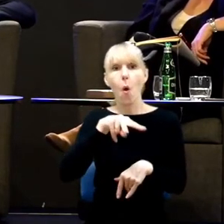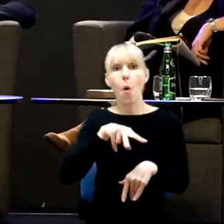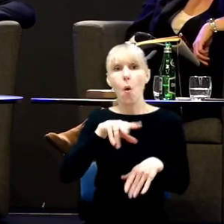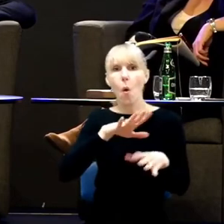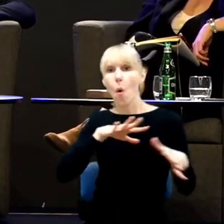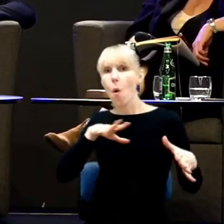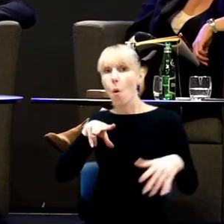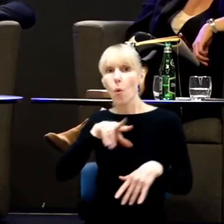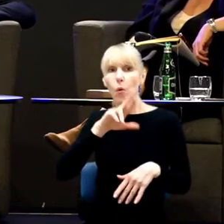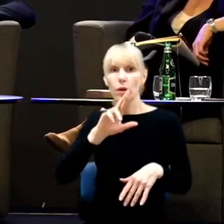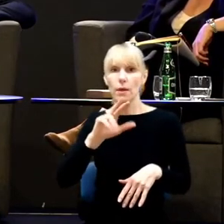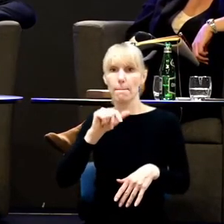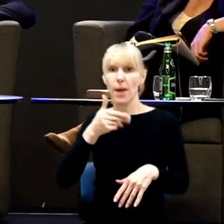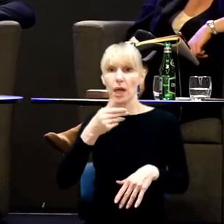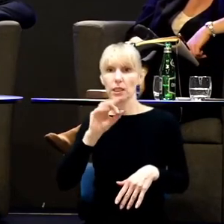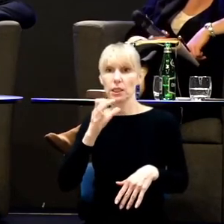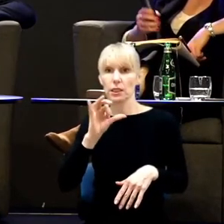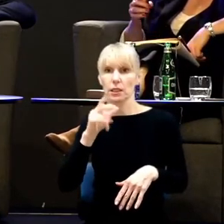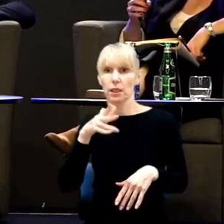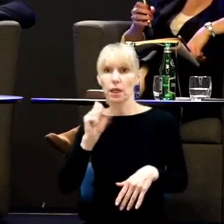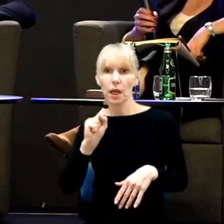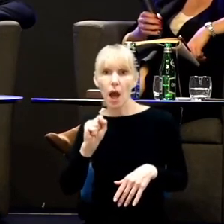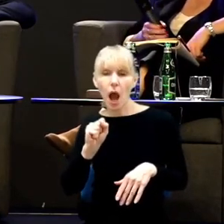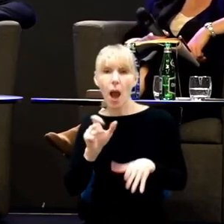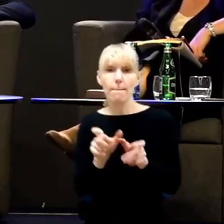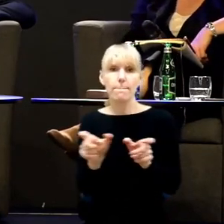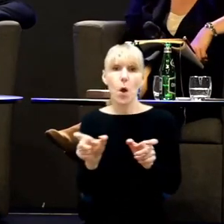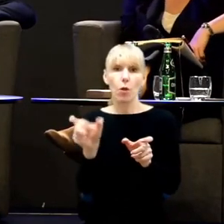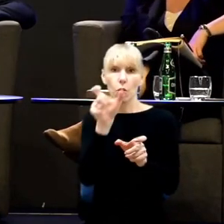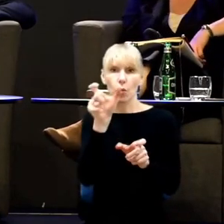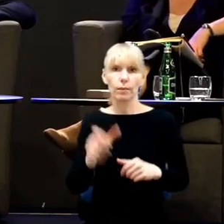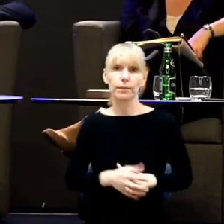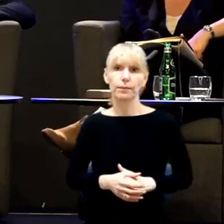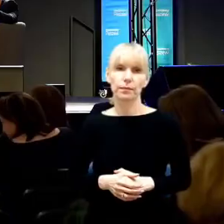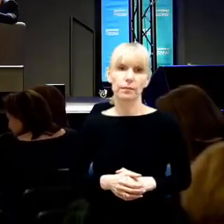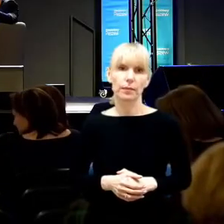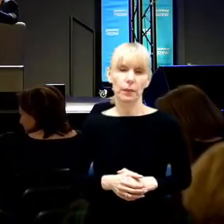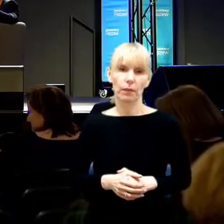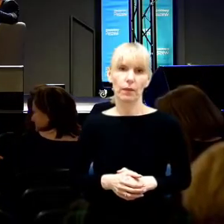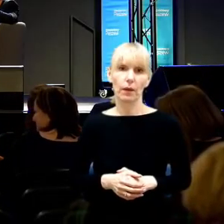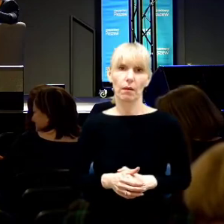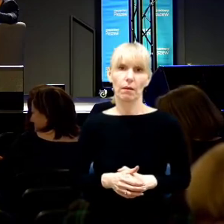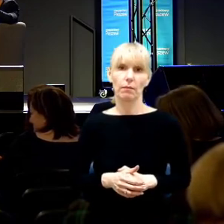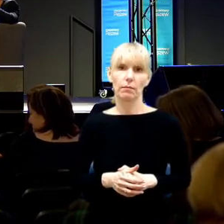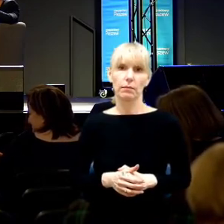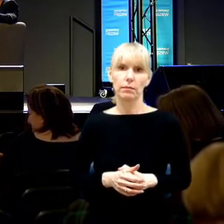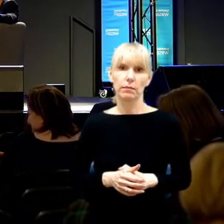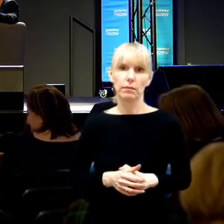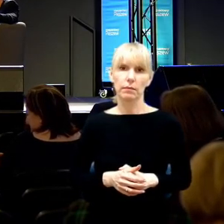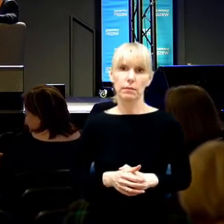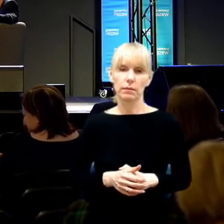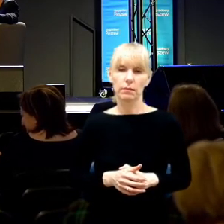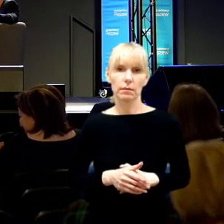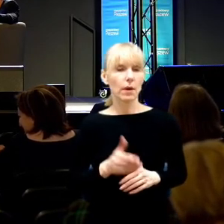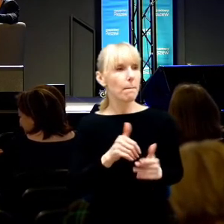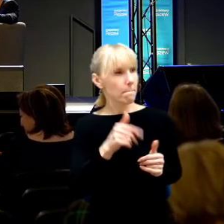Myślę, że wywołała Pani temat, który można uczynić zupełnie